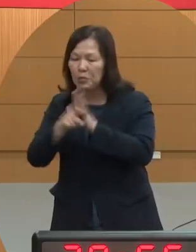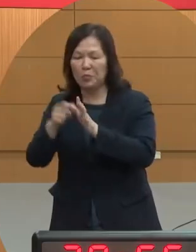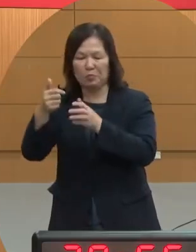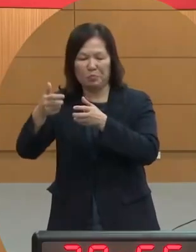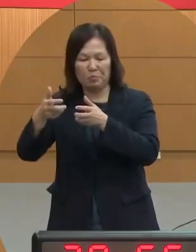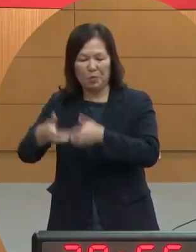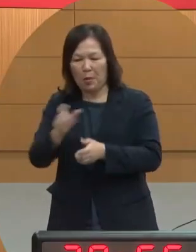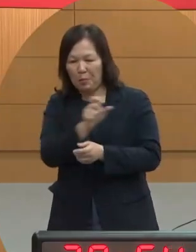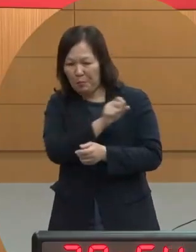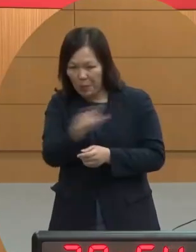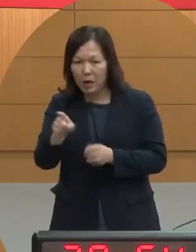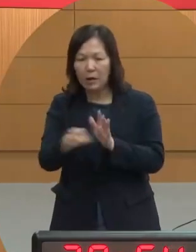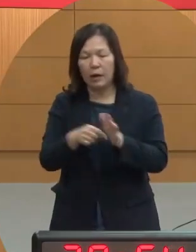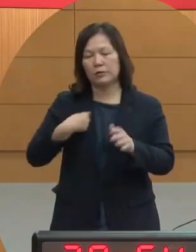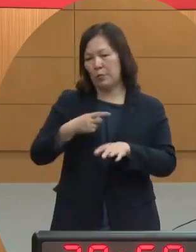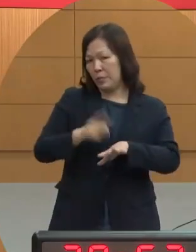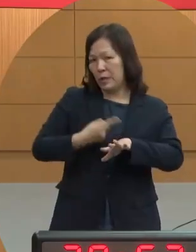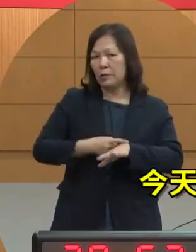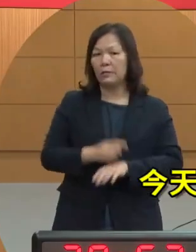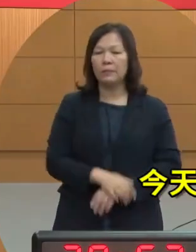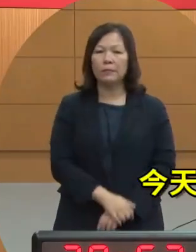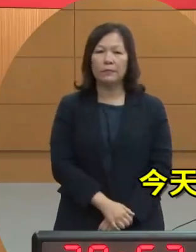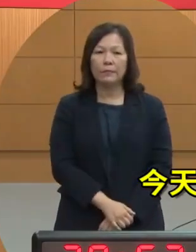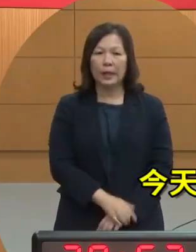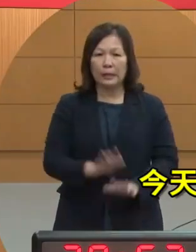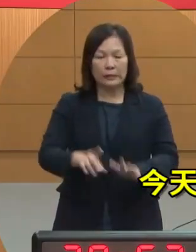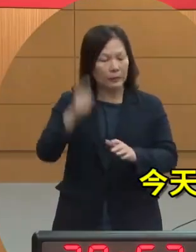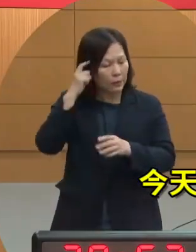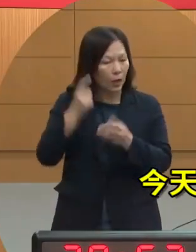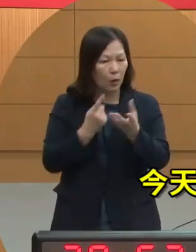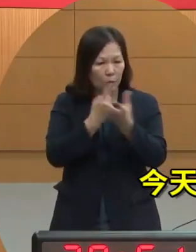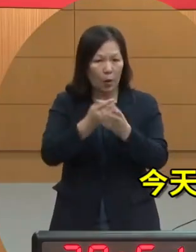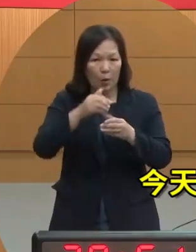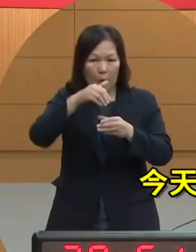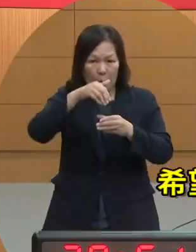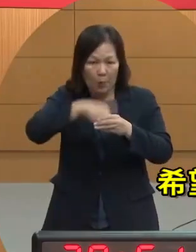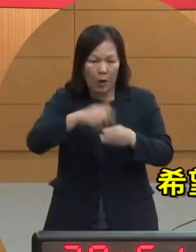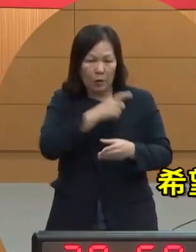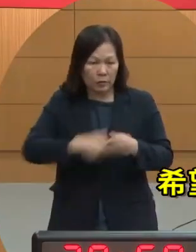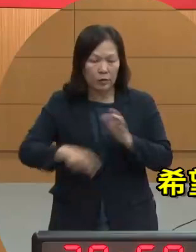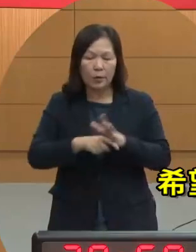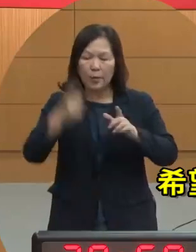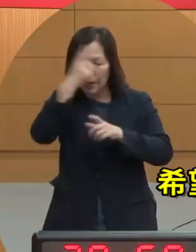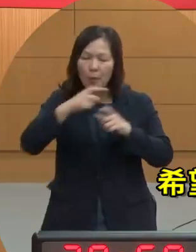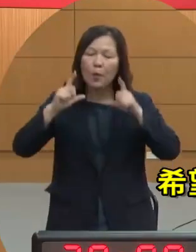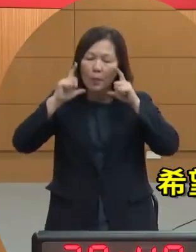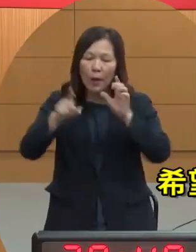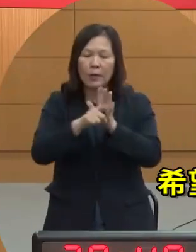那個就是我的個性 今天為了選舉我把臉露出來 希望大家可以很快認識我